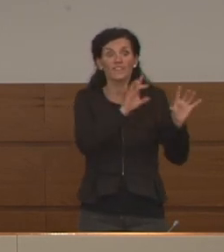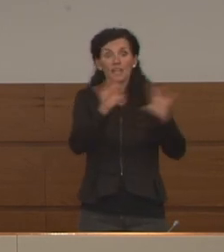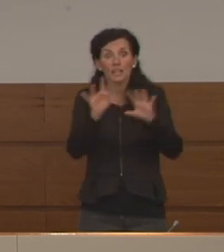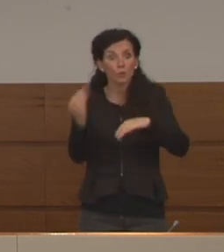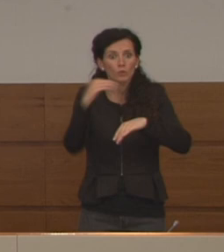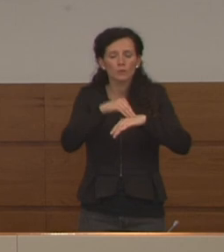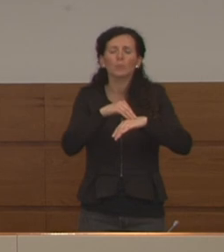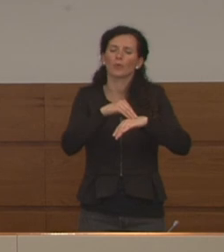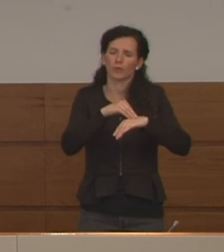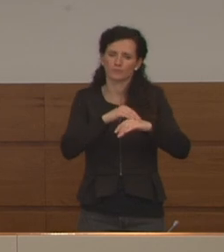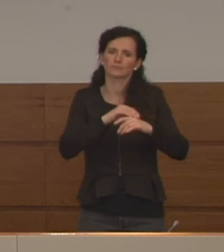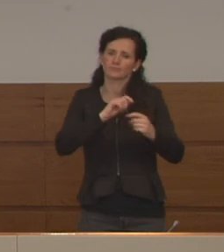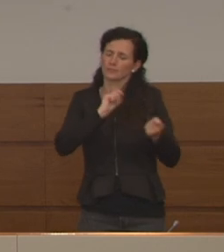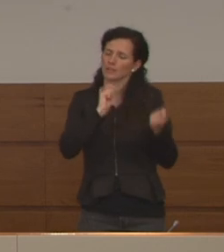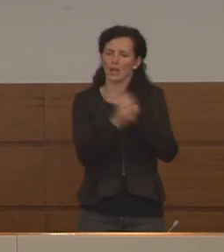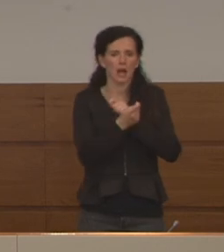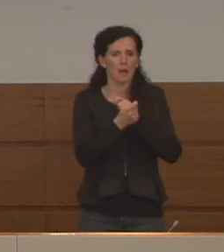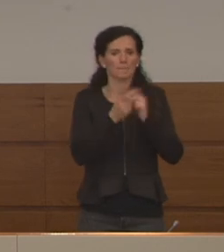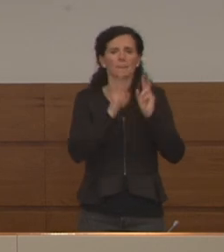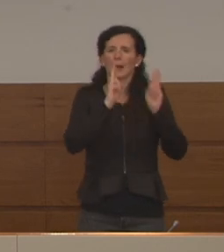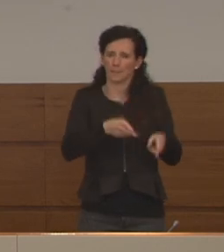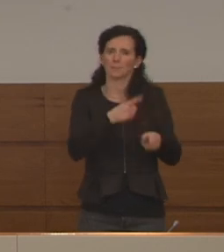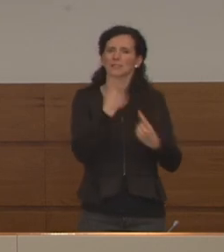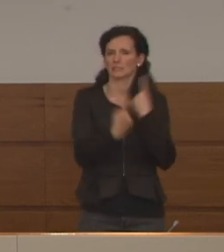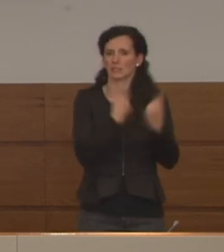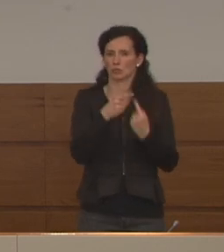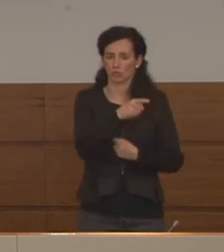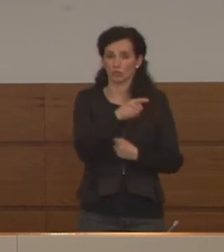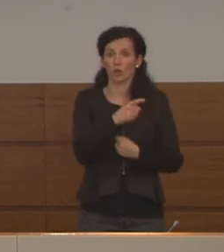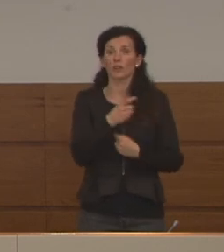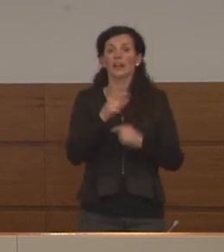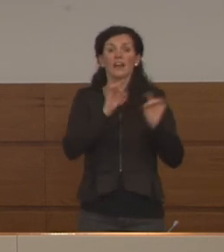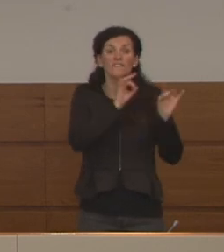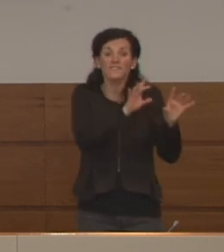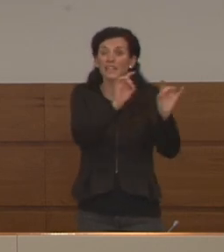un virus che ha colpito tutti quanti ma ha colpito duro alcune classi di età e